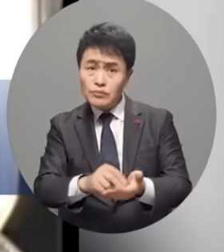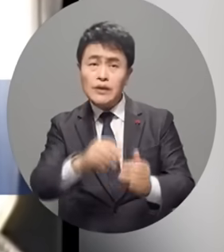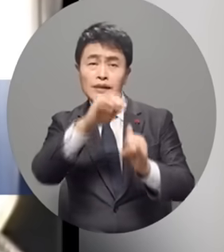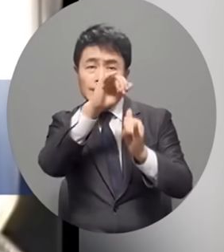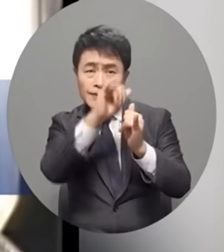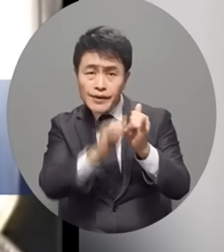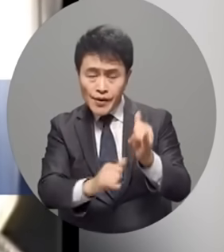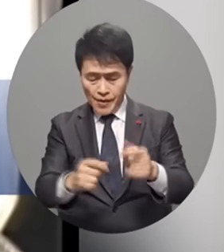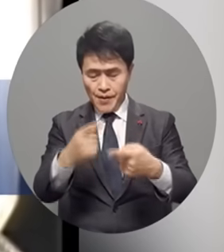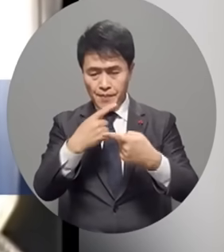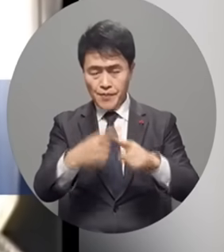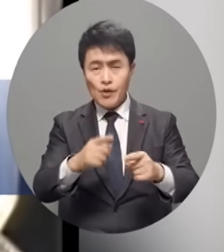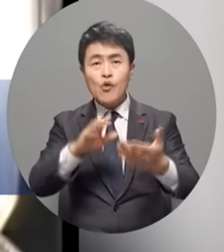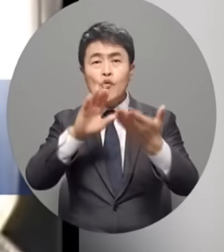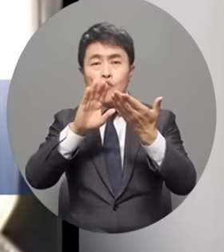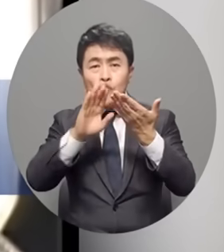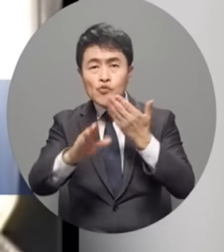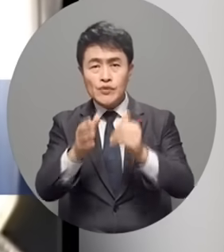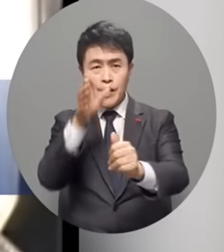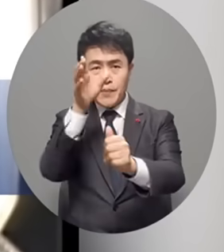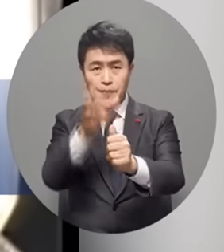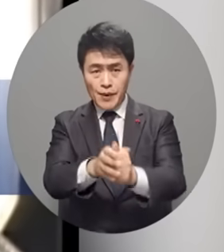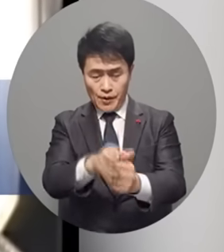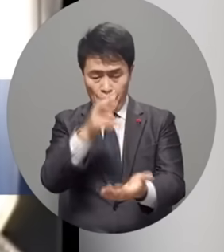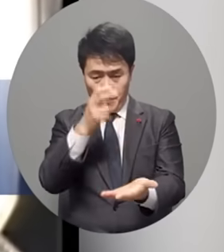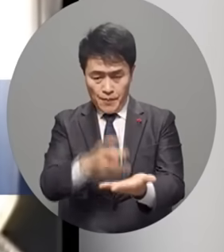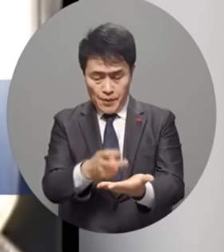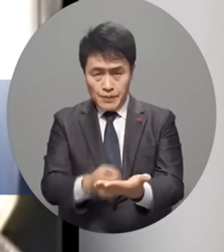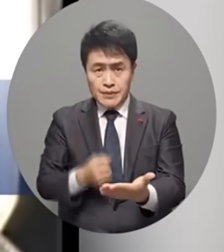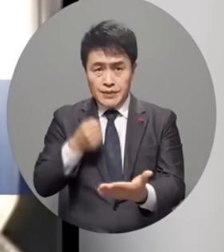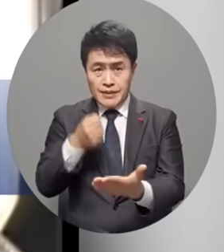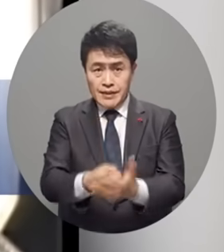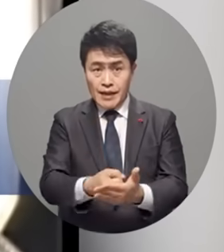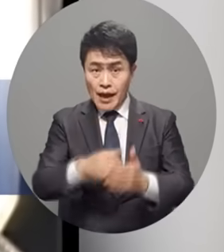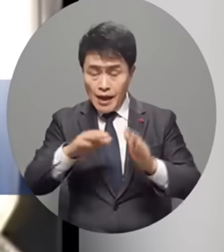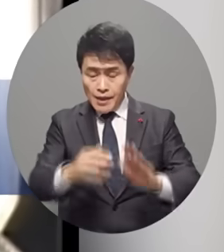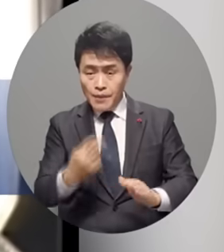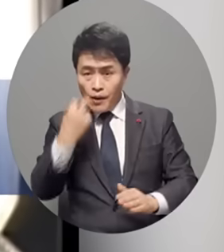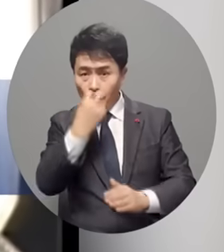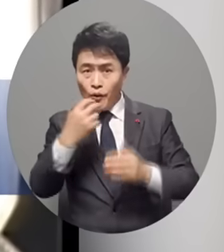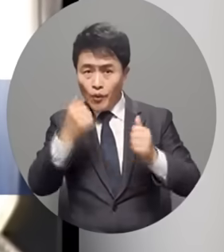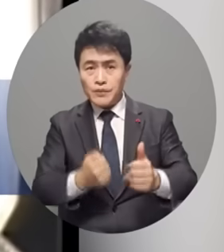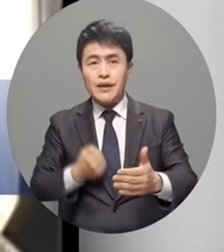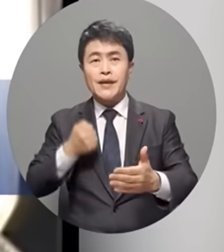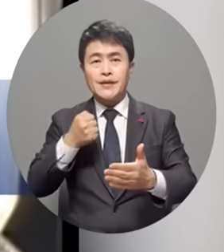이 사건에 대한 역사적인 평가는 후세에 맡기고, 사법적 판단은 이번 검찰의